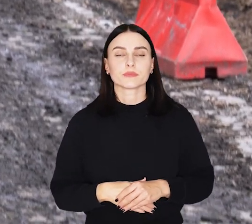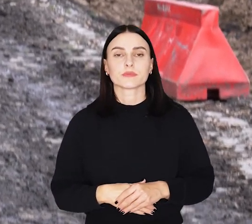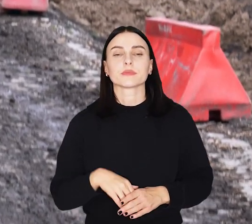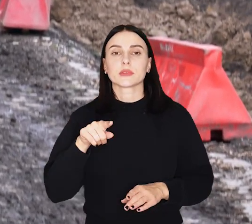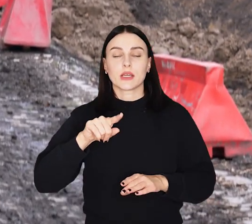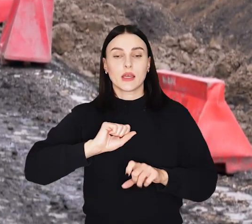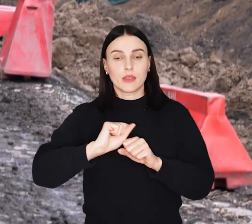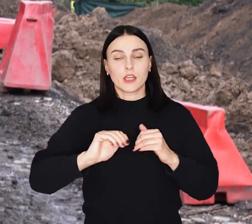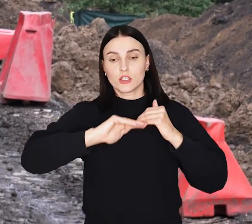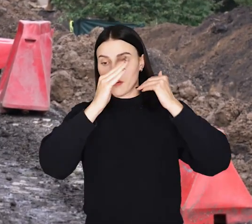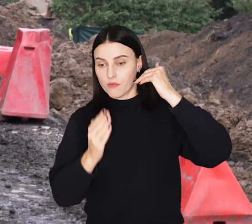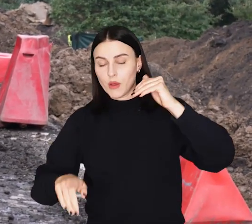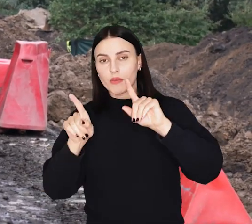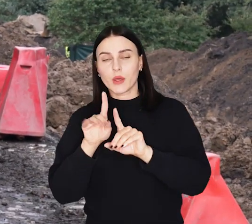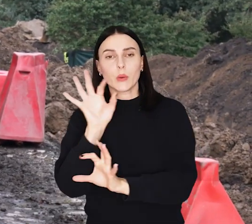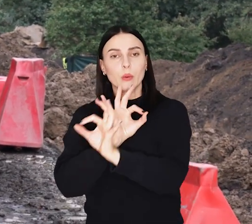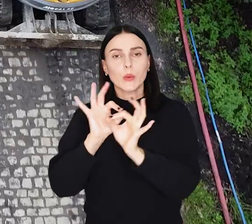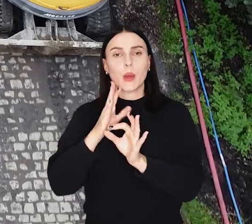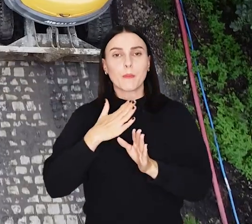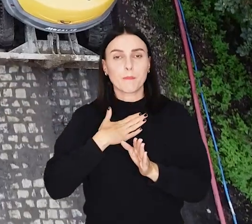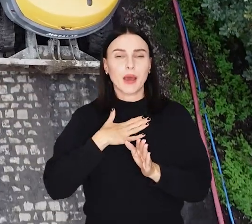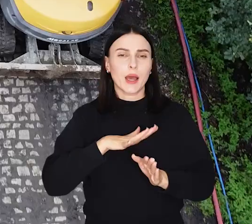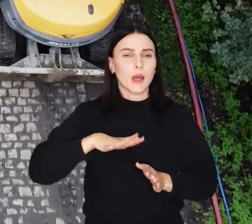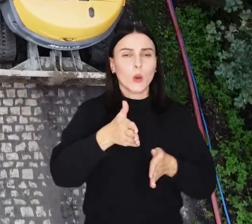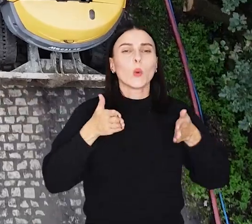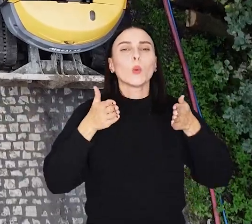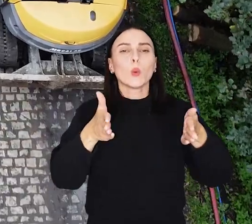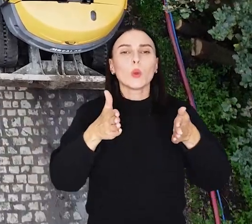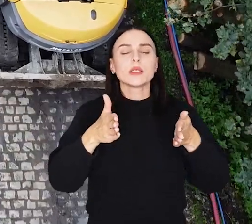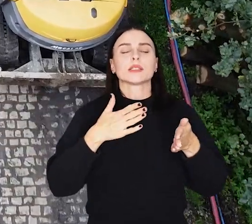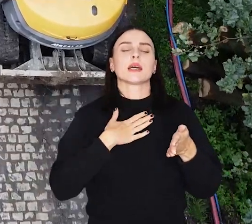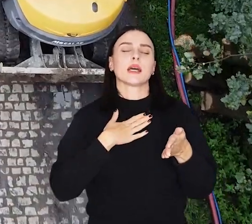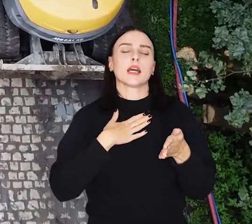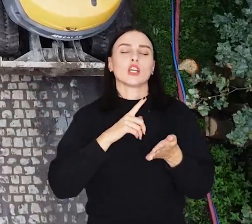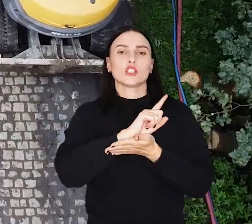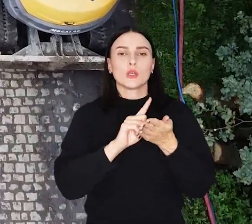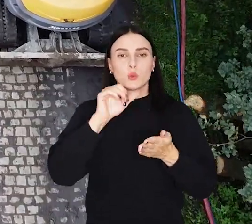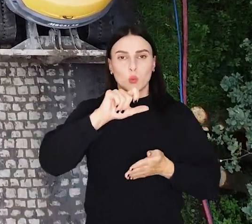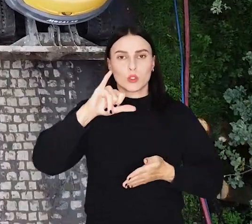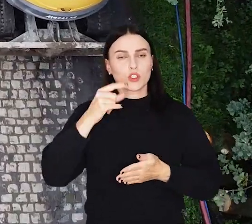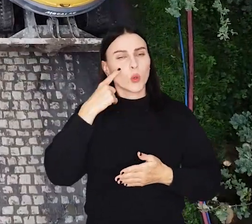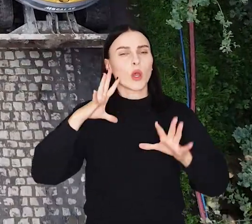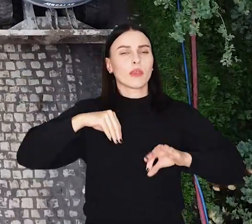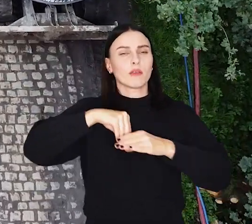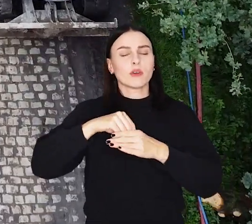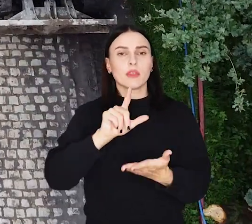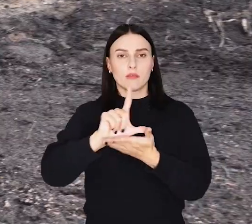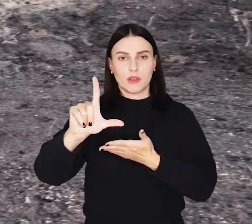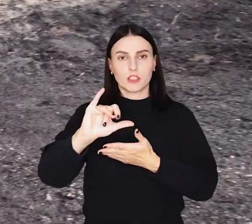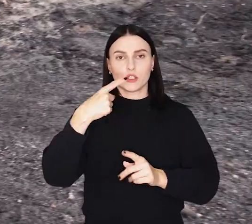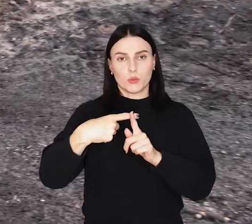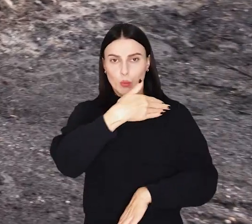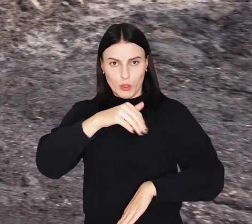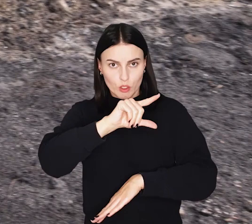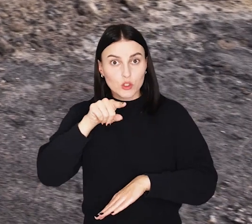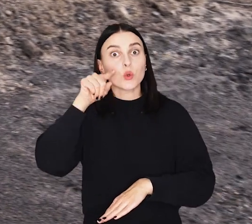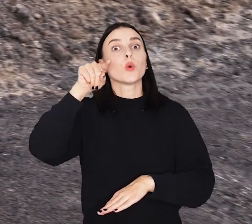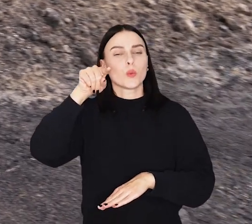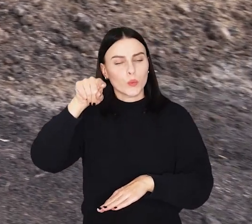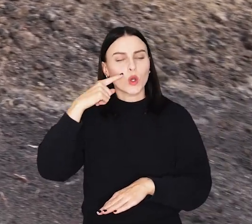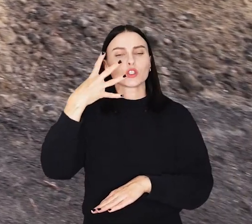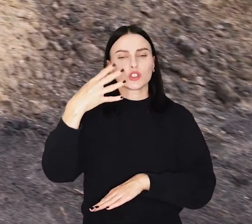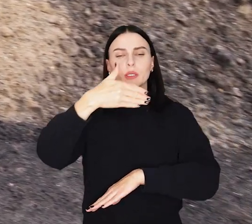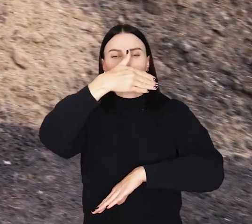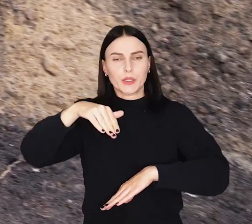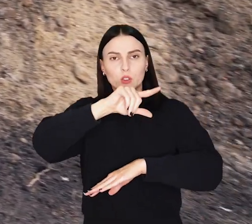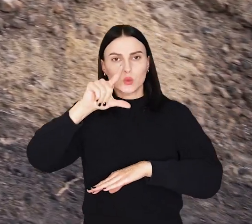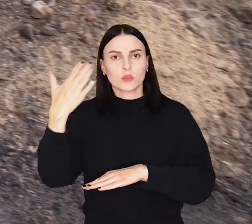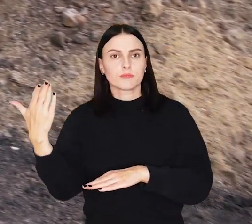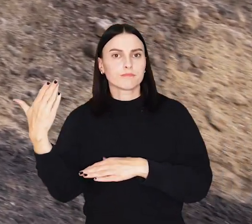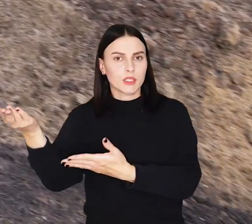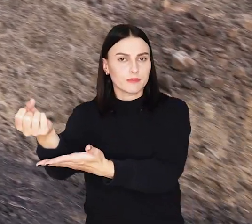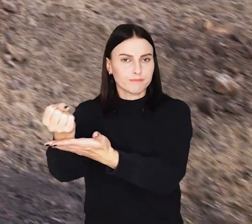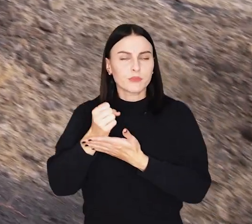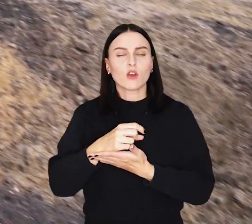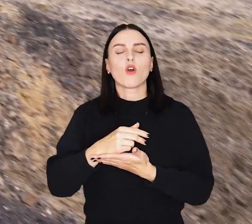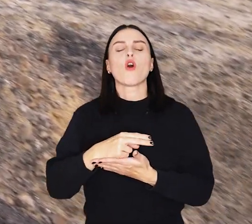Oprócz samego wału zmodernizowana zostanie także biegnąca po nim ul. Ślęzoujście. Koszt inwestycji to ok. 12,5 mln zł, z czego ok. 4 mln zł pokryją Wody Polskie.